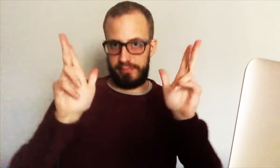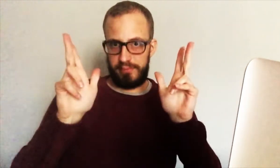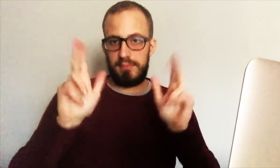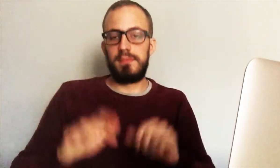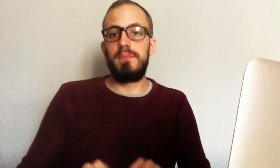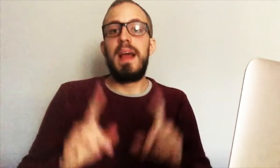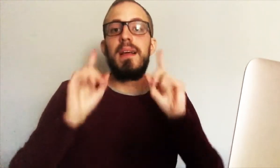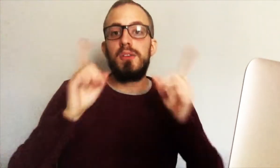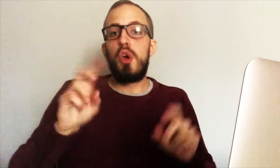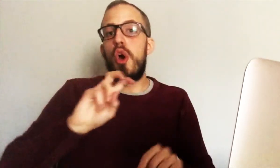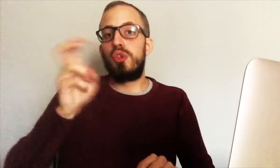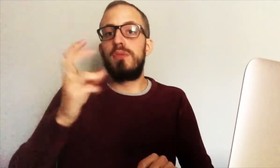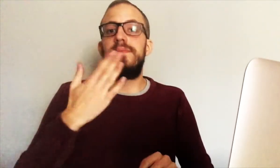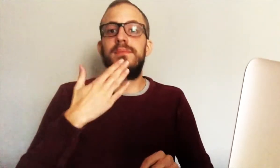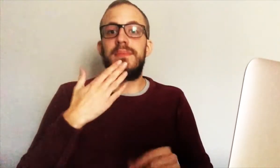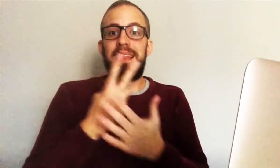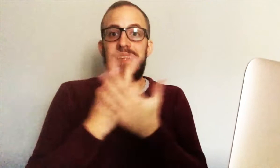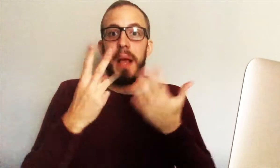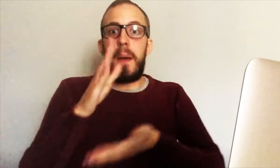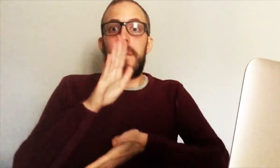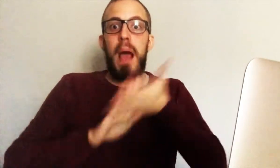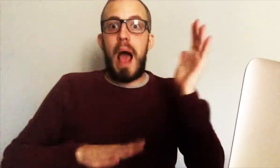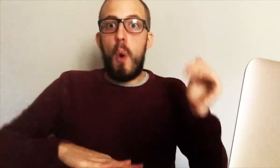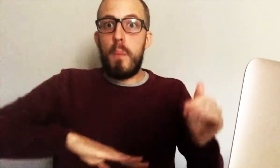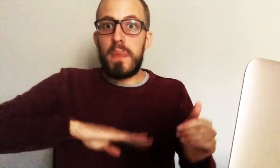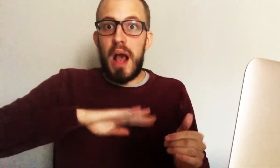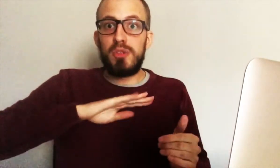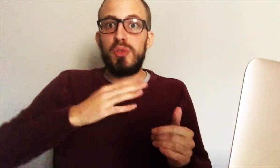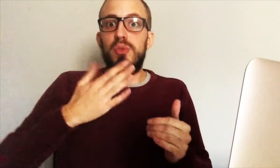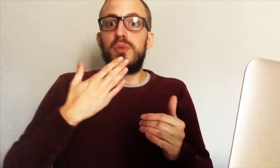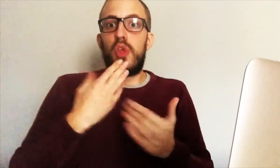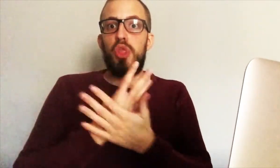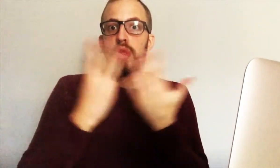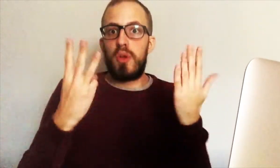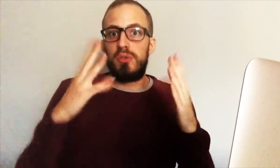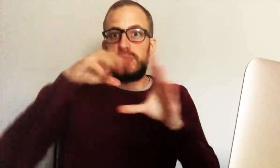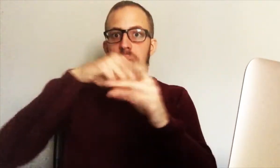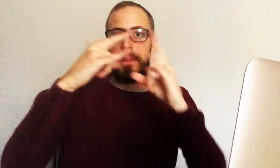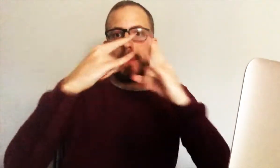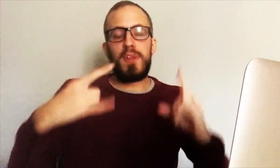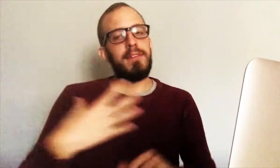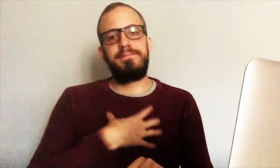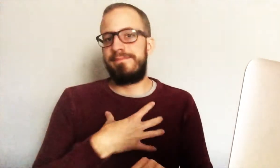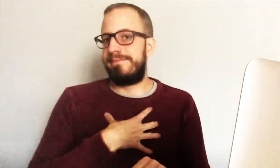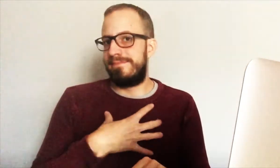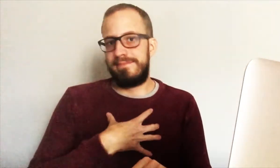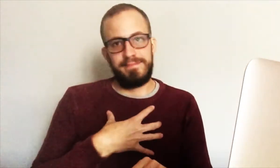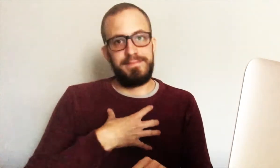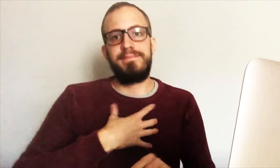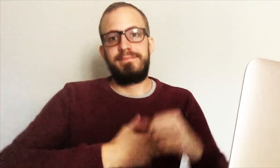Sin embargo, si una persona tiene 17 años y va a cumplir 18 en el campamento, NO puede participar.